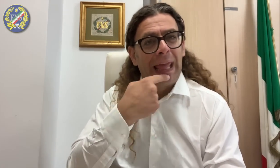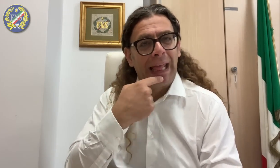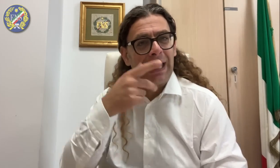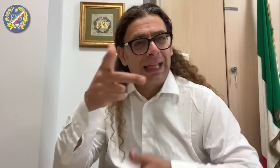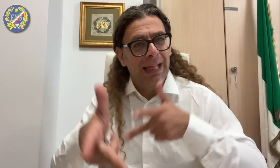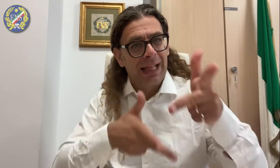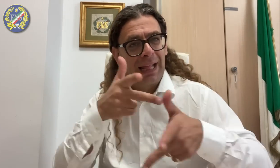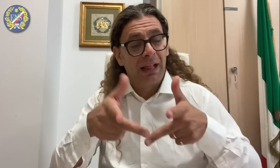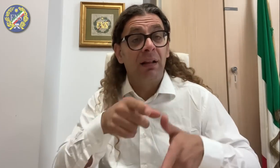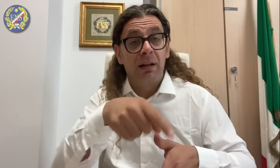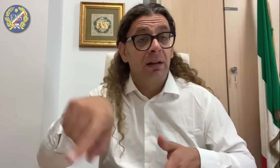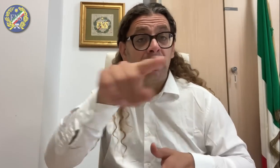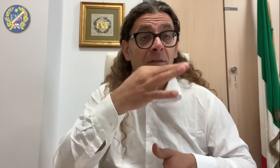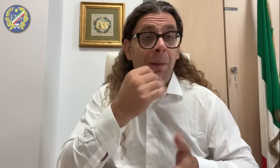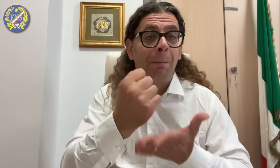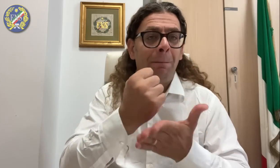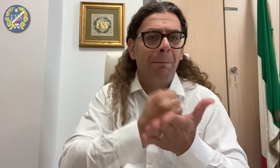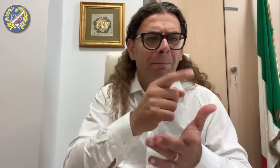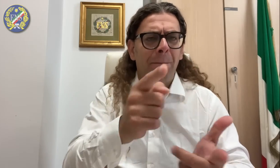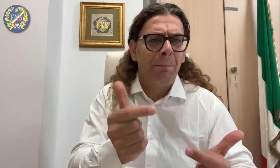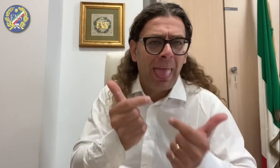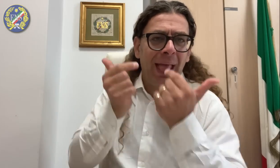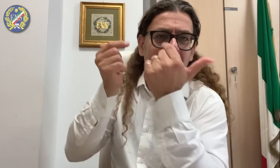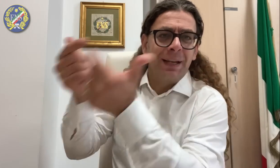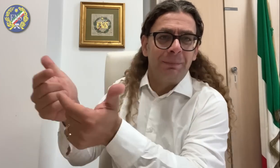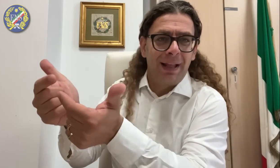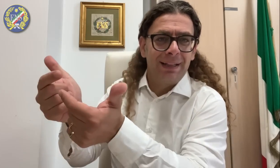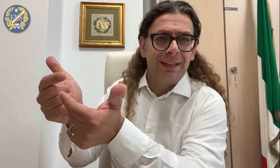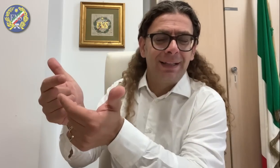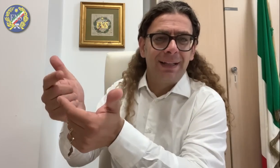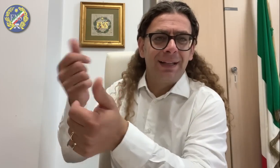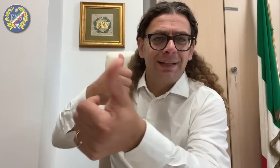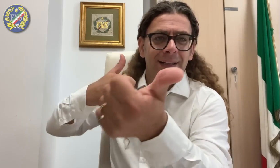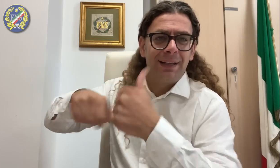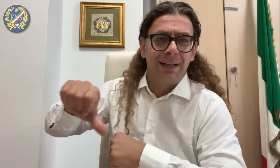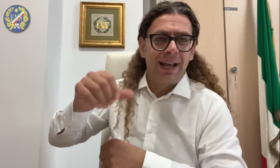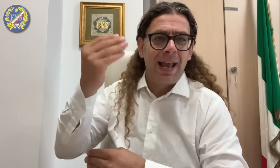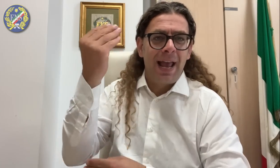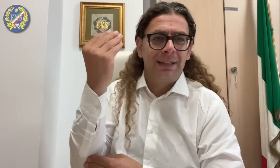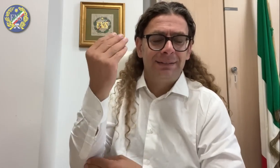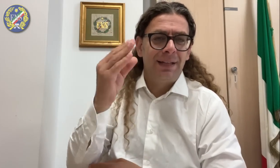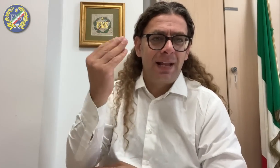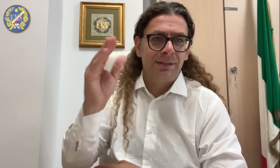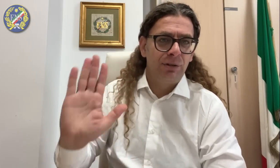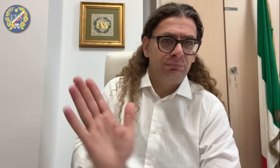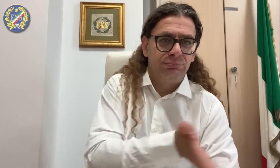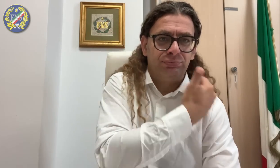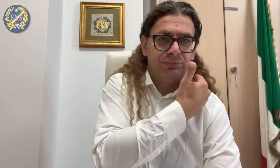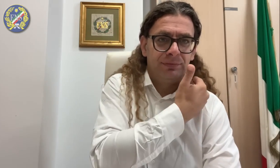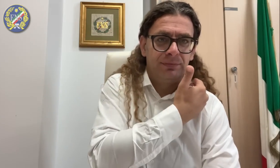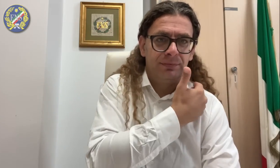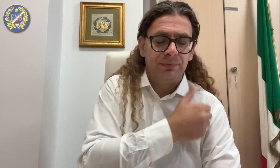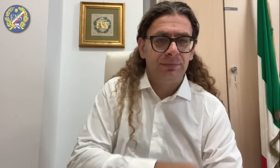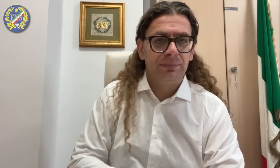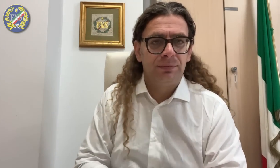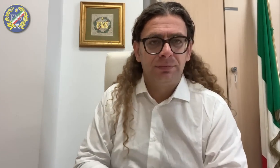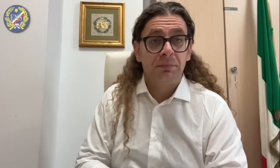Coloro che innescano queste polemiche consentono tutto questo, permettano che l’ENS venga messo da parte.